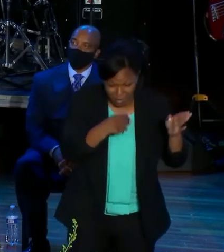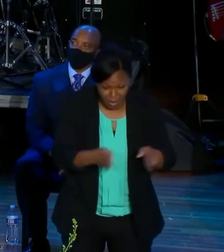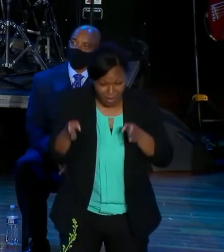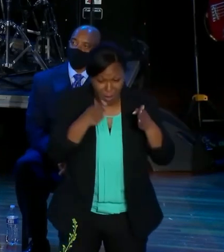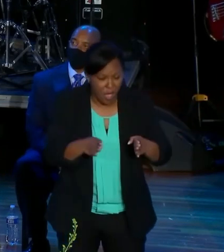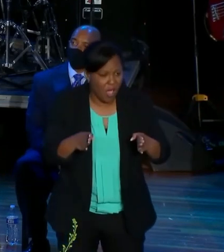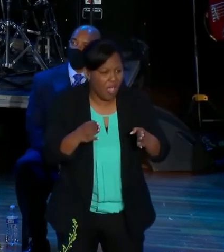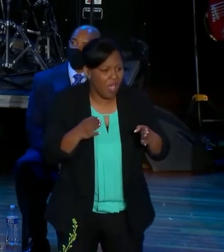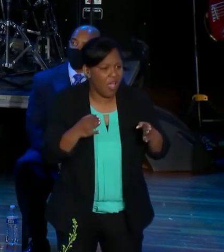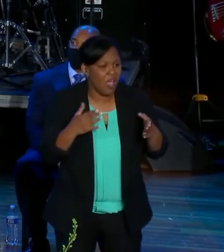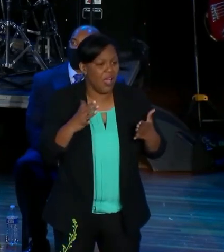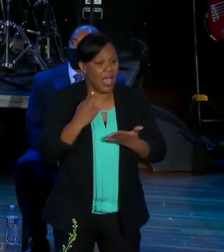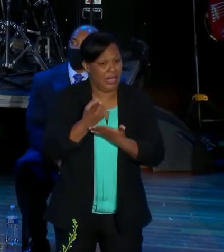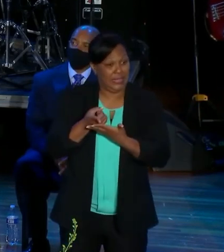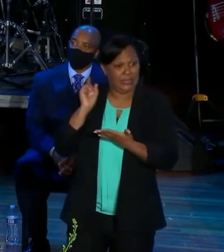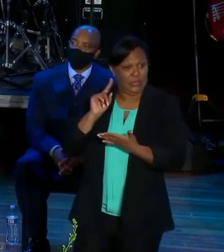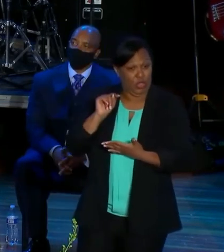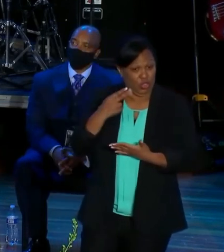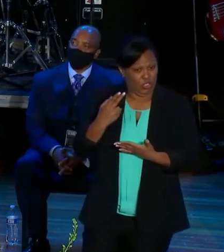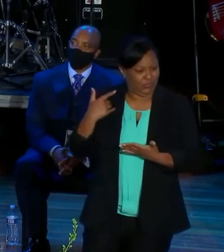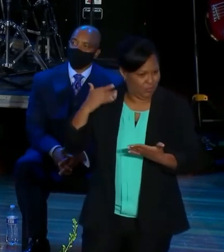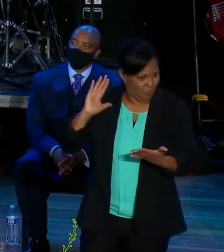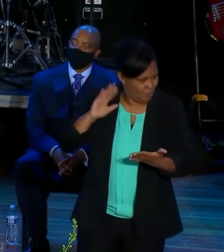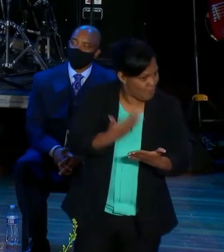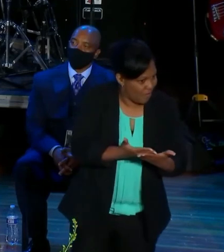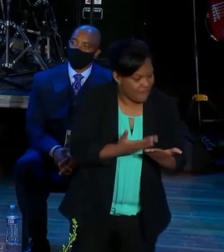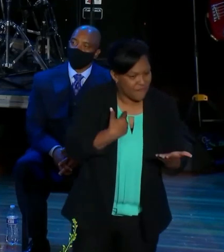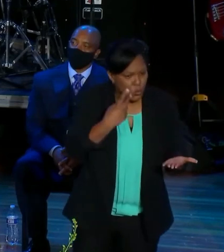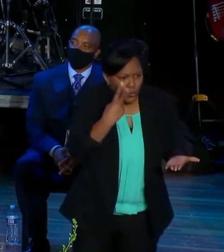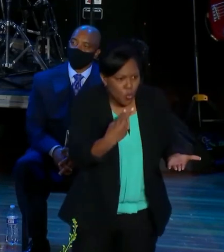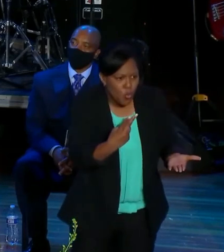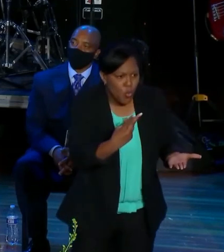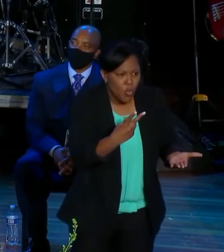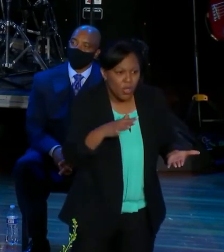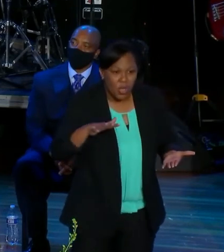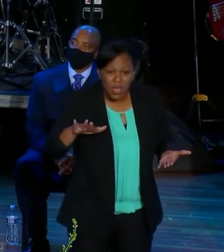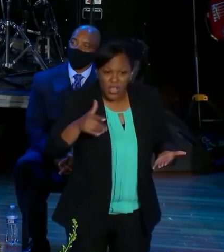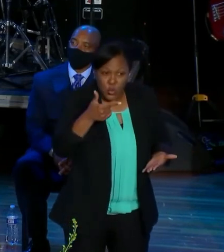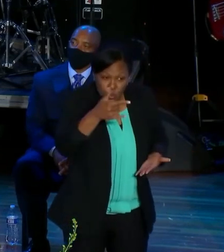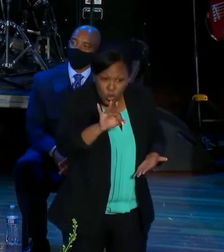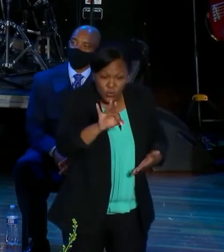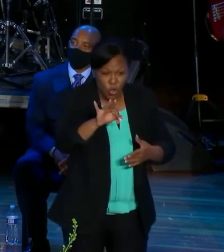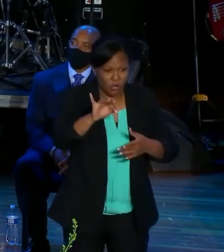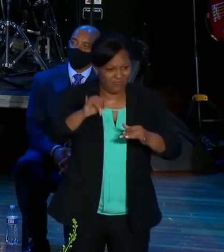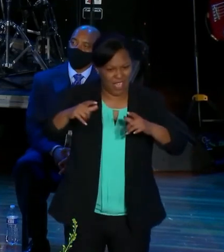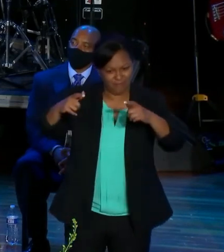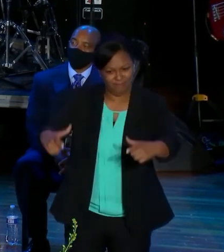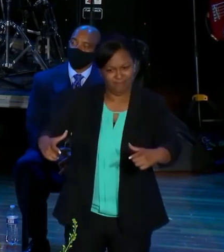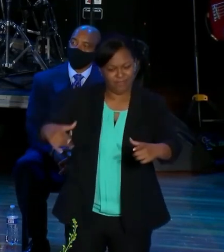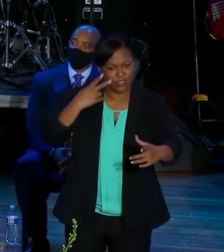så var den tanken som kom till mig, att "George Floyds historia har blivit de svartas historia"